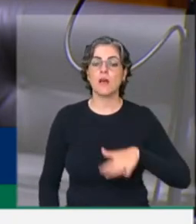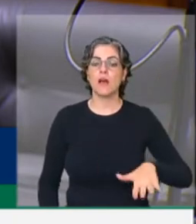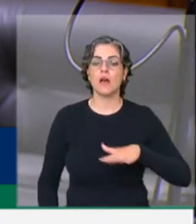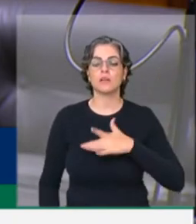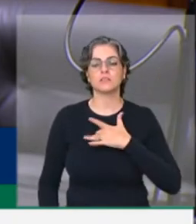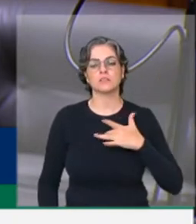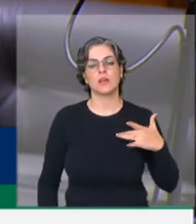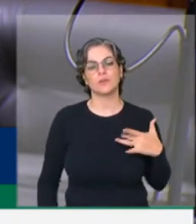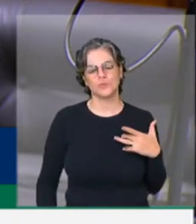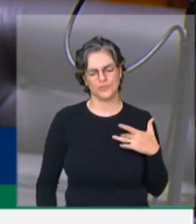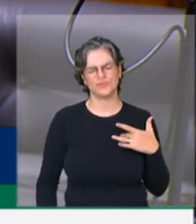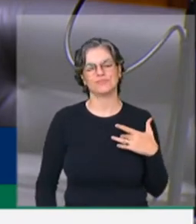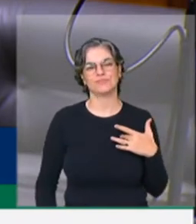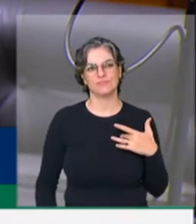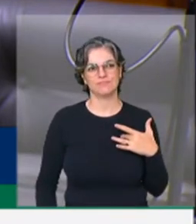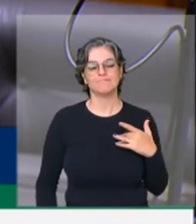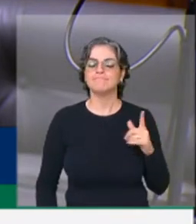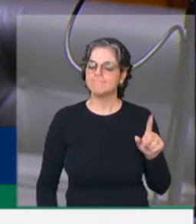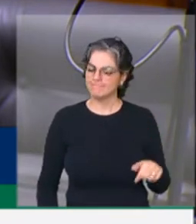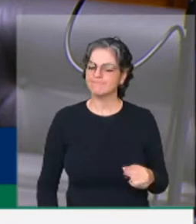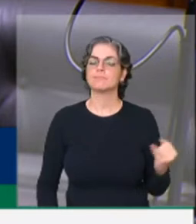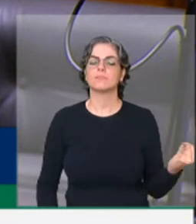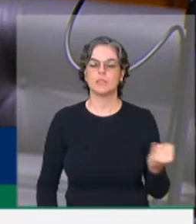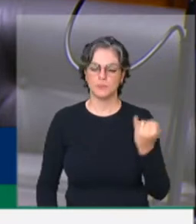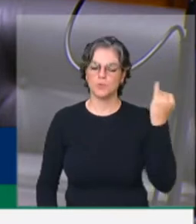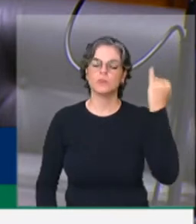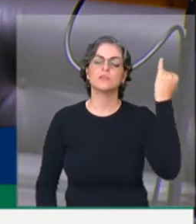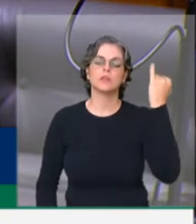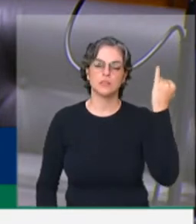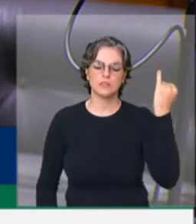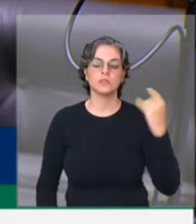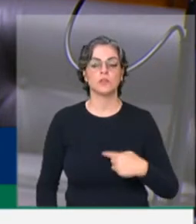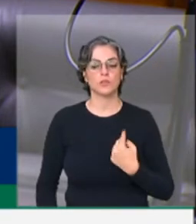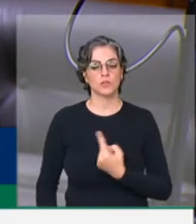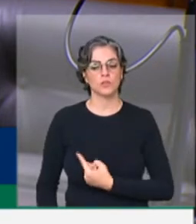PRINCIPALMENTE NA ÁREA DA SAÚDE. É IMPORTANTE QUE NÓS